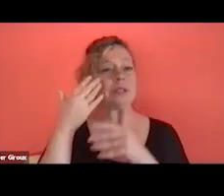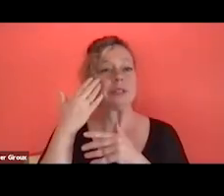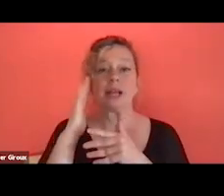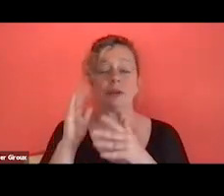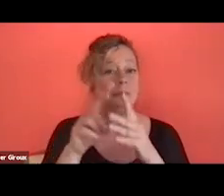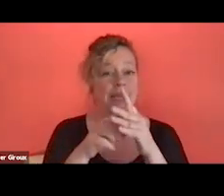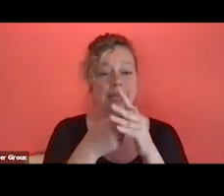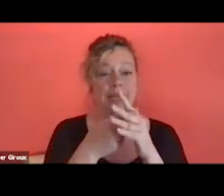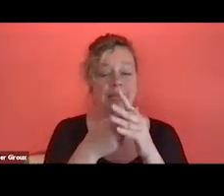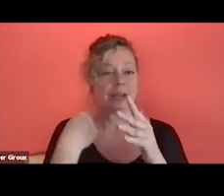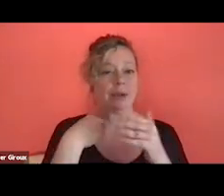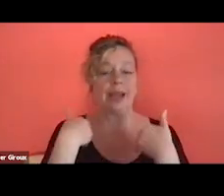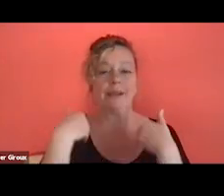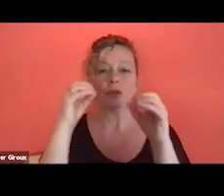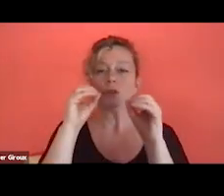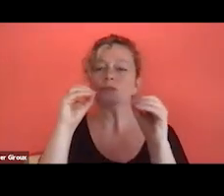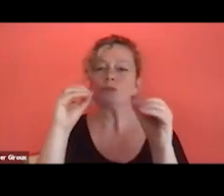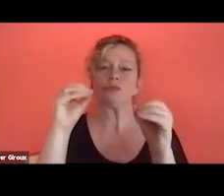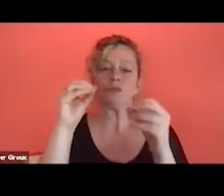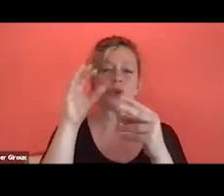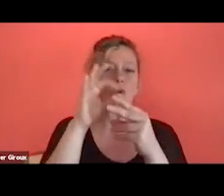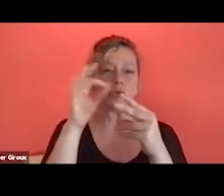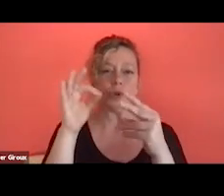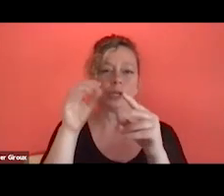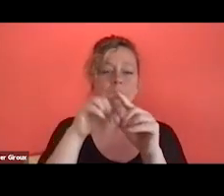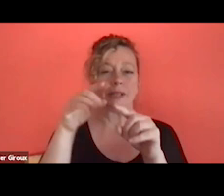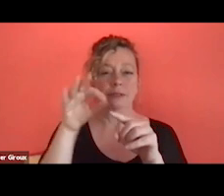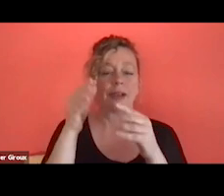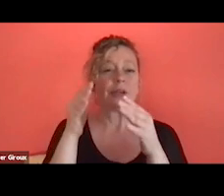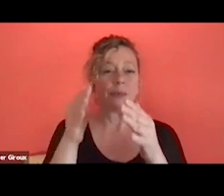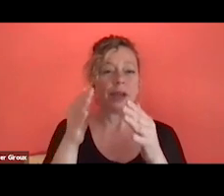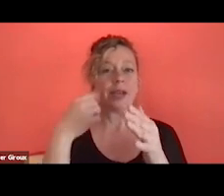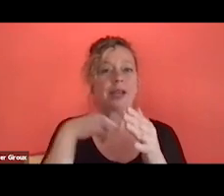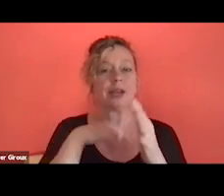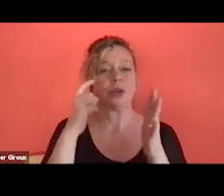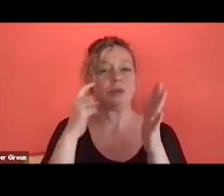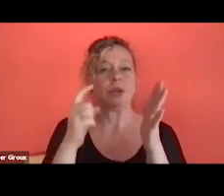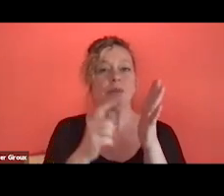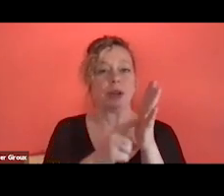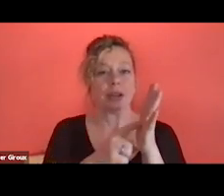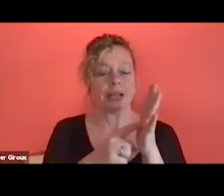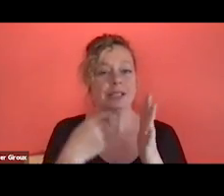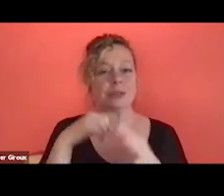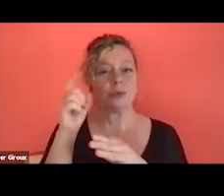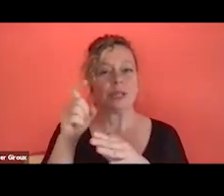Y no teníamos más remedio, por supuesto, que encontrar un camino a seguir. Reconocemos que necesitábamos permanecer abiertos,